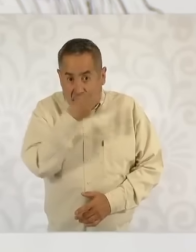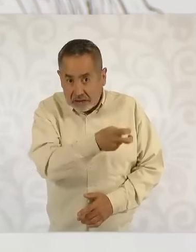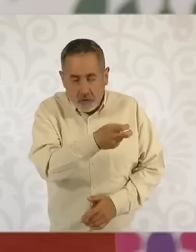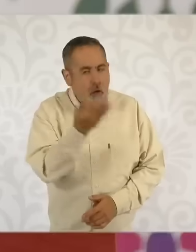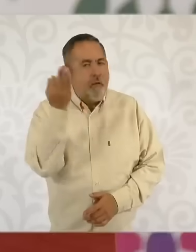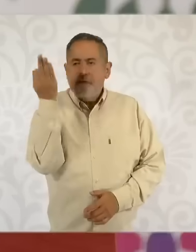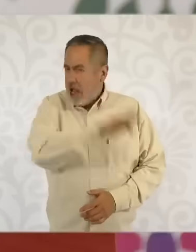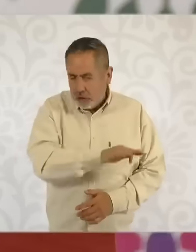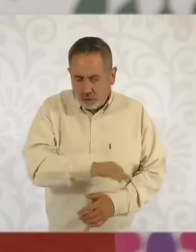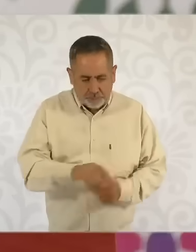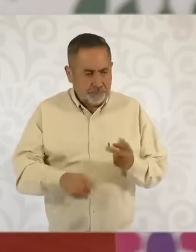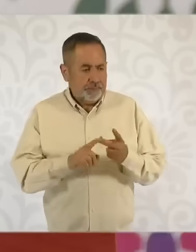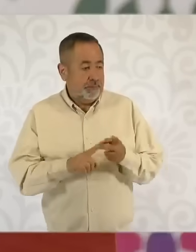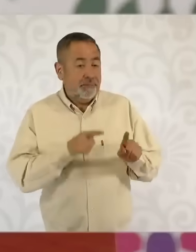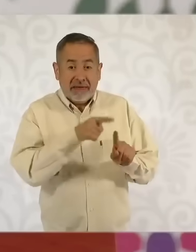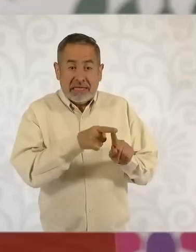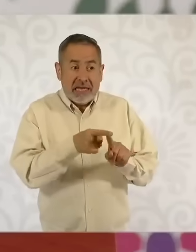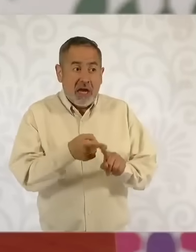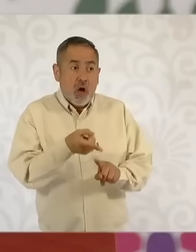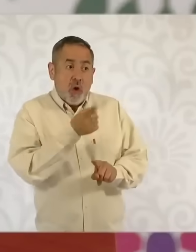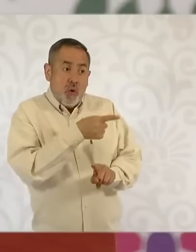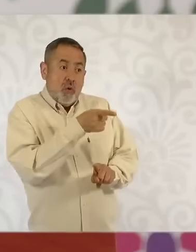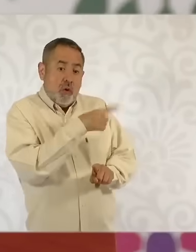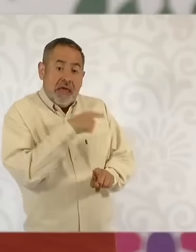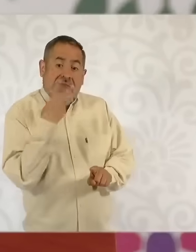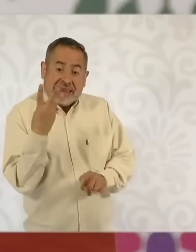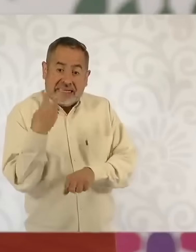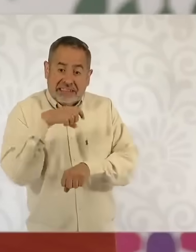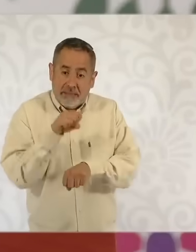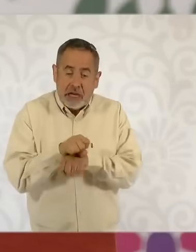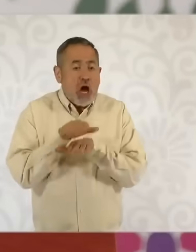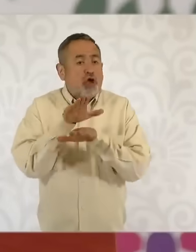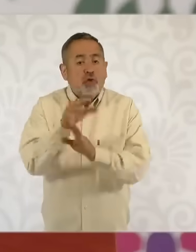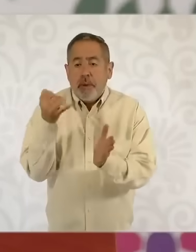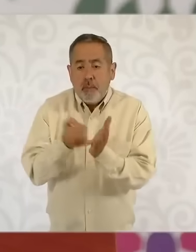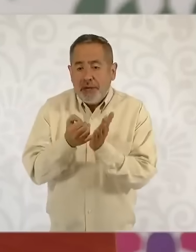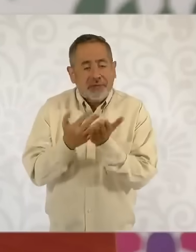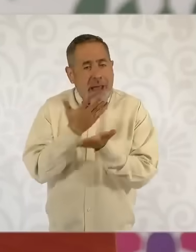una declaración de hace tres semanas que tiene que ver con impuestos a la remesas que